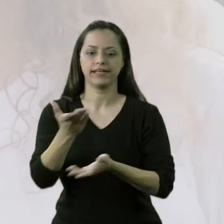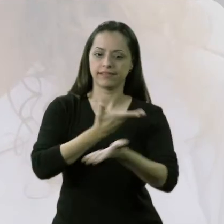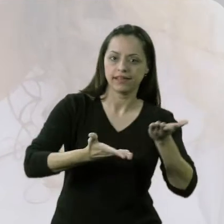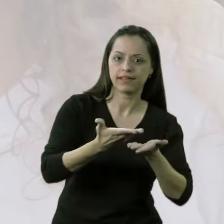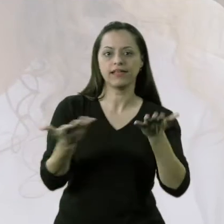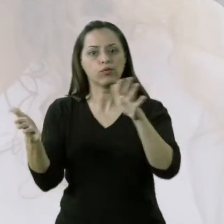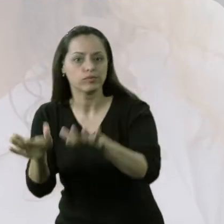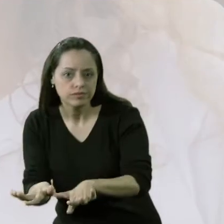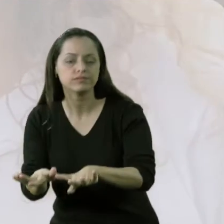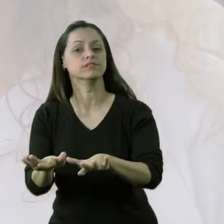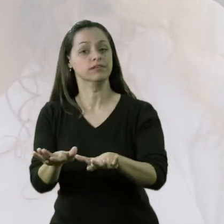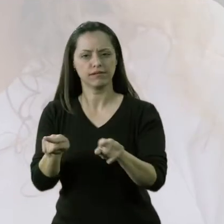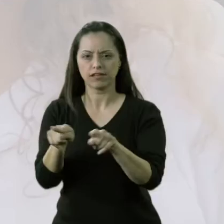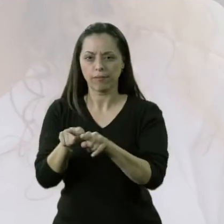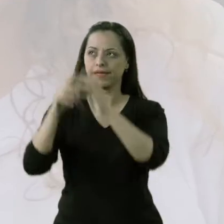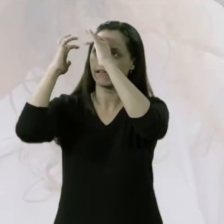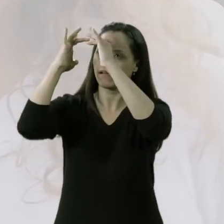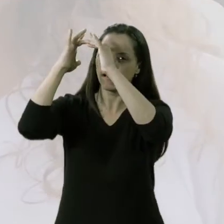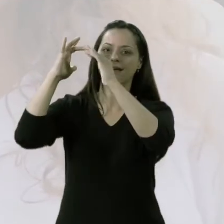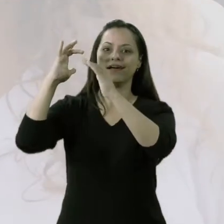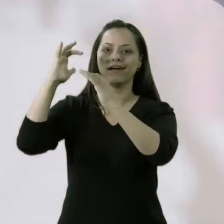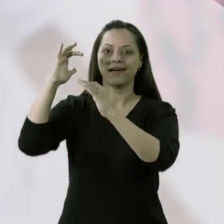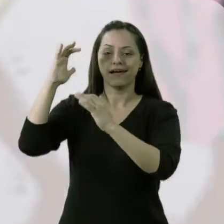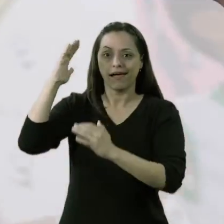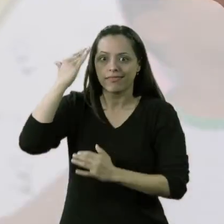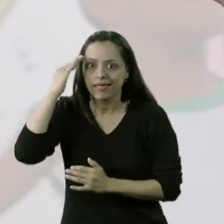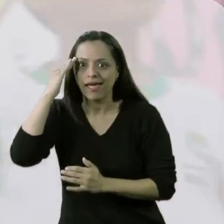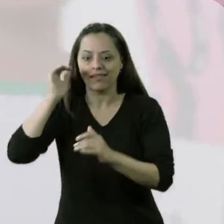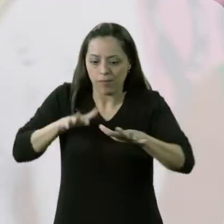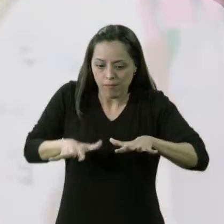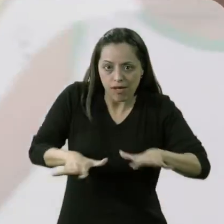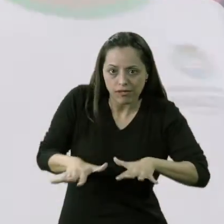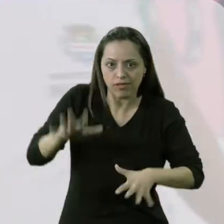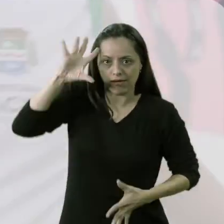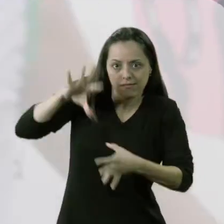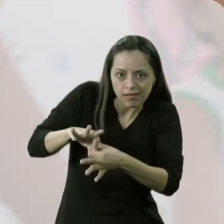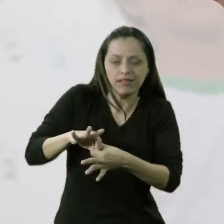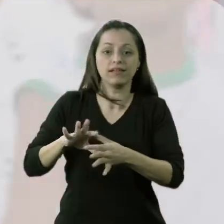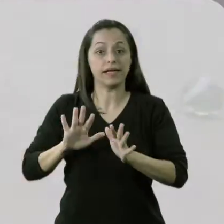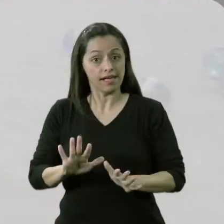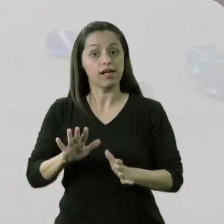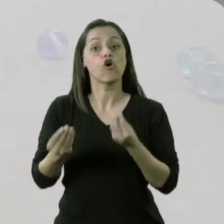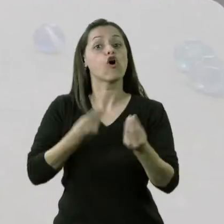A interação, a inclusão, as questões cognitivas-motoras. E como a gente pode ver essas brincadeiras?